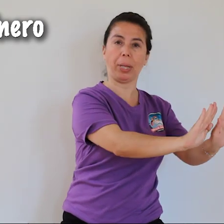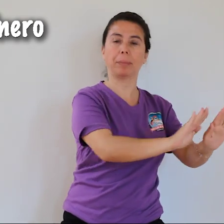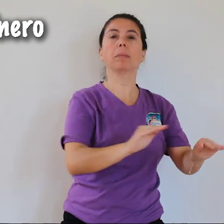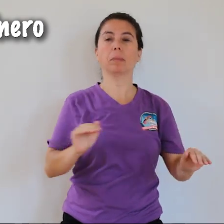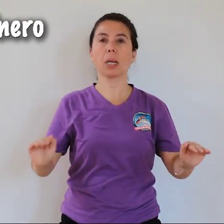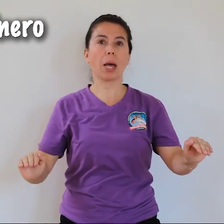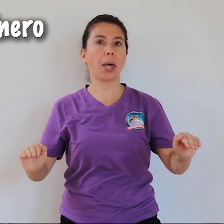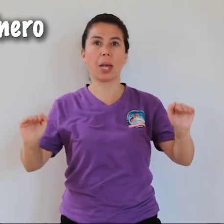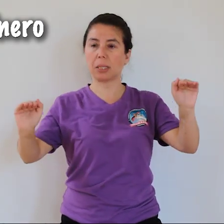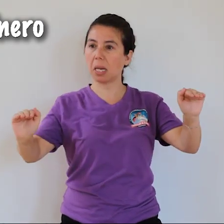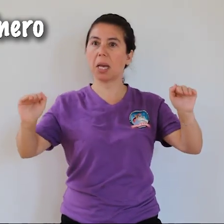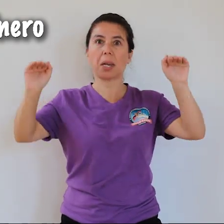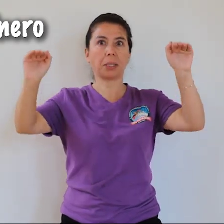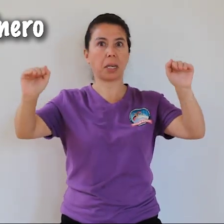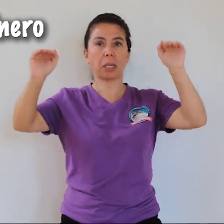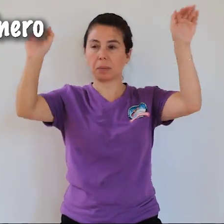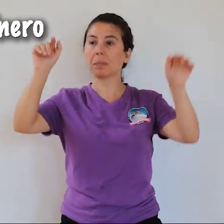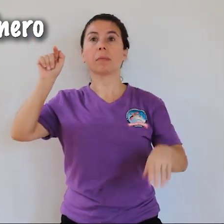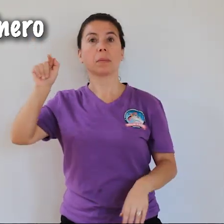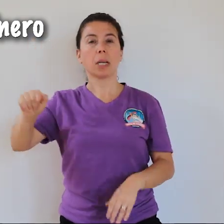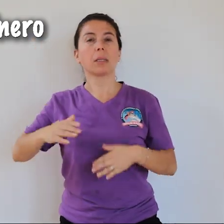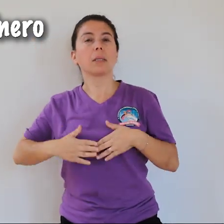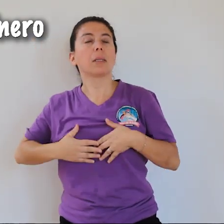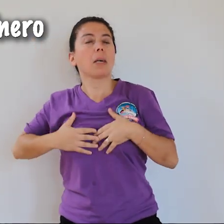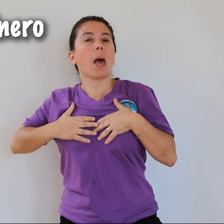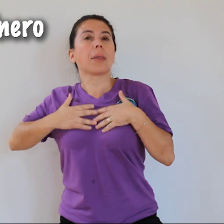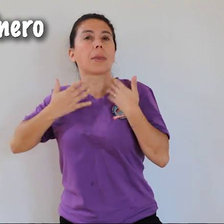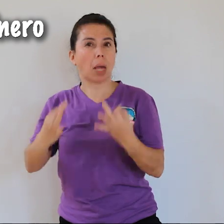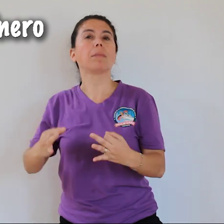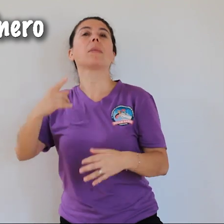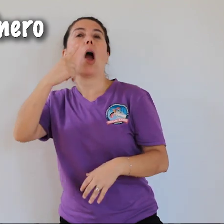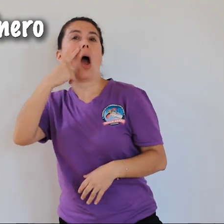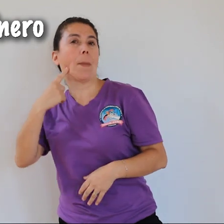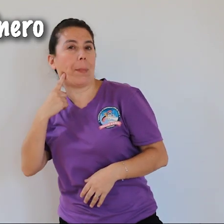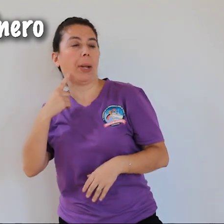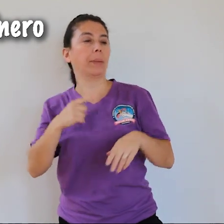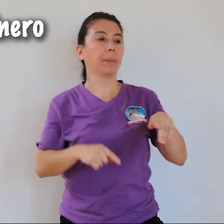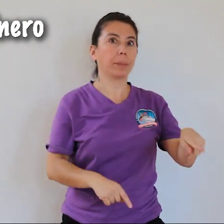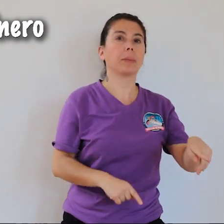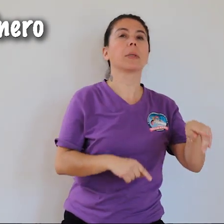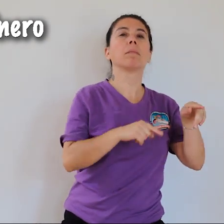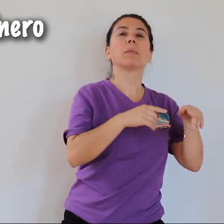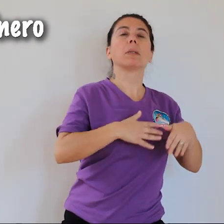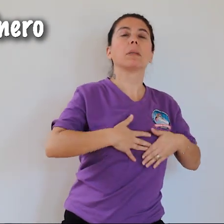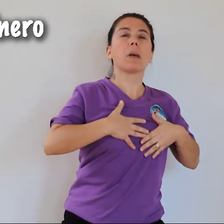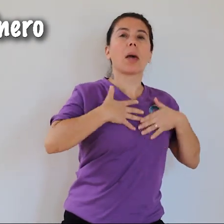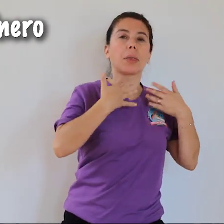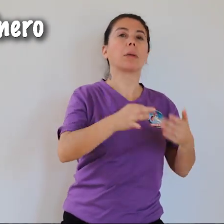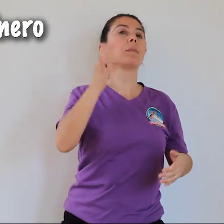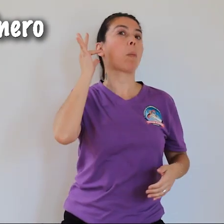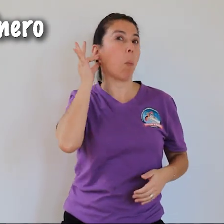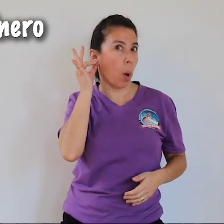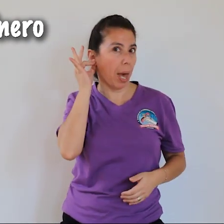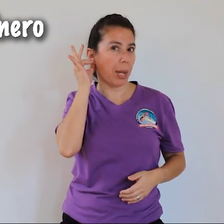Cuando estos bebes crecen, sienten ser el genero que no fueron asignaron.